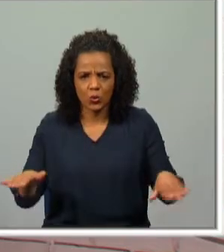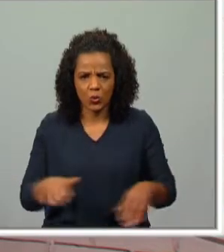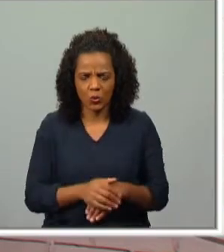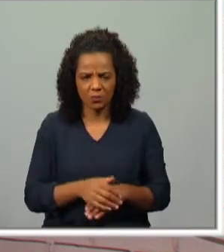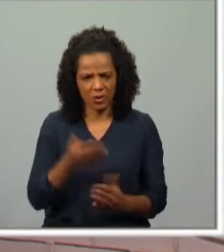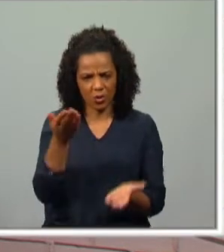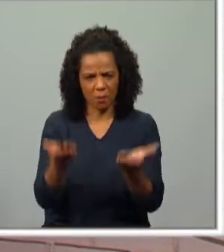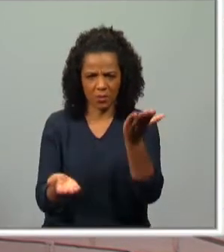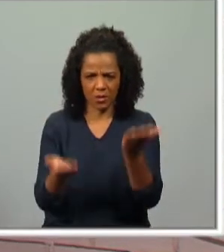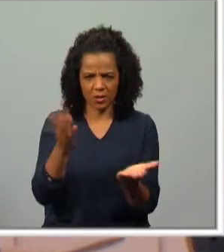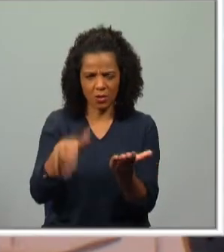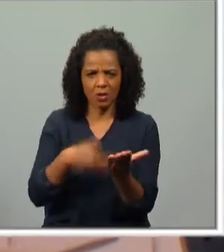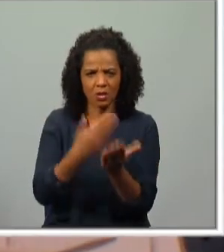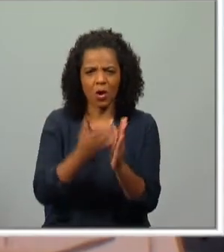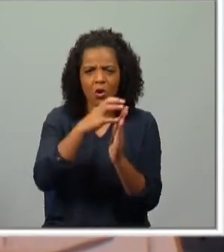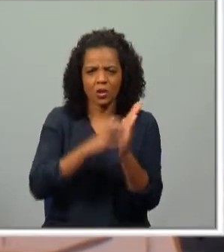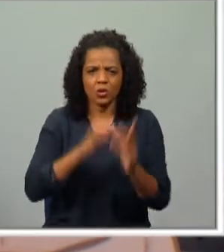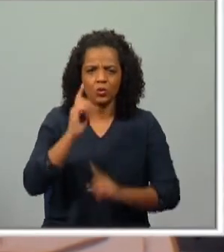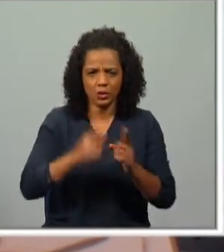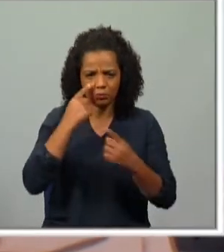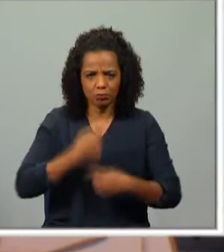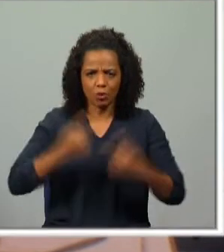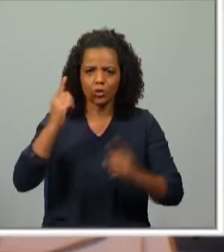comparações trazem ao texto O que é que elas nos mostram Qual é a sua 比較帶來的文本是什麼他們向我們展示了什麼是你的